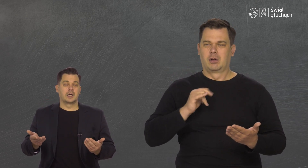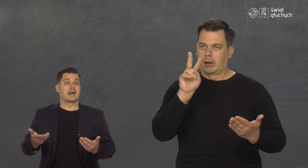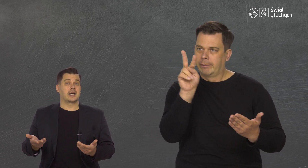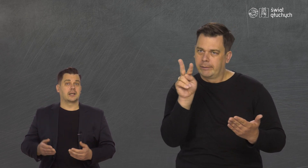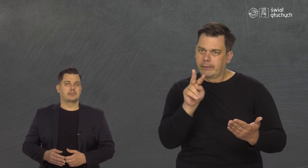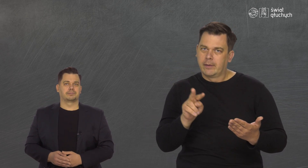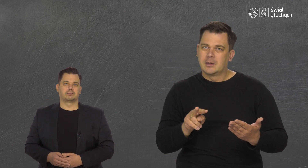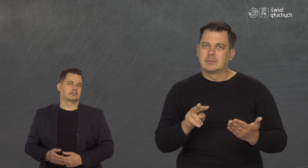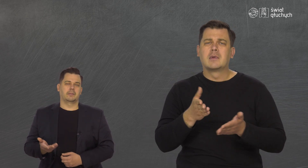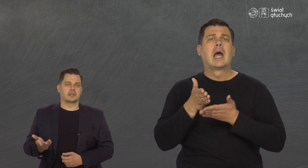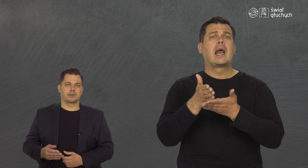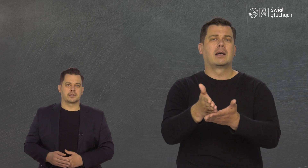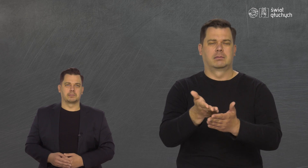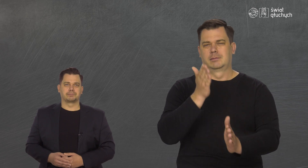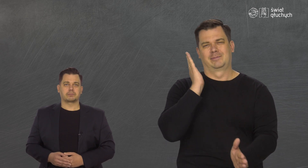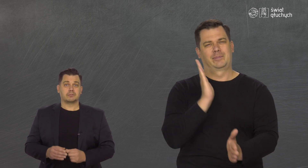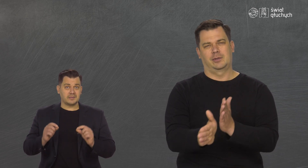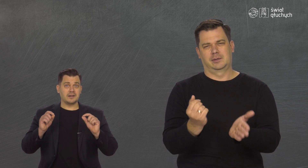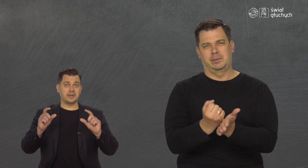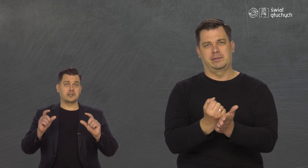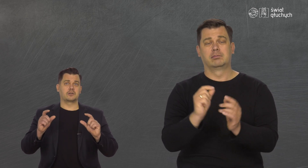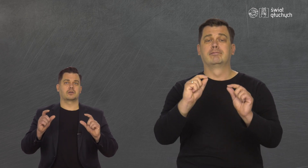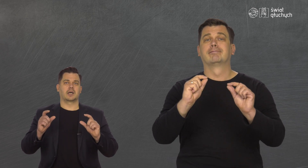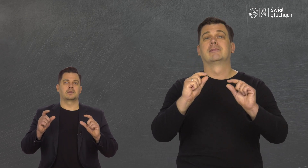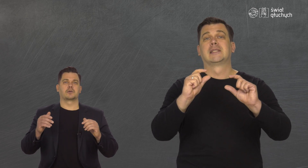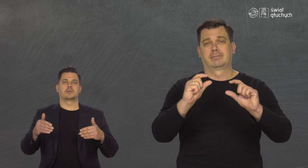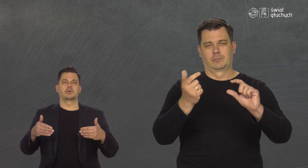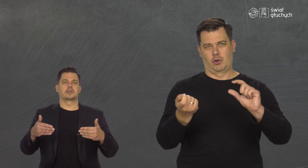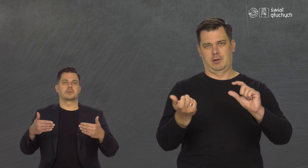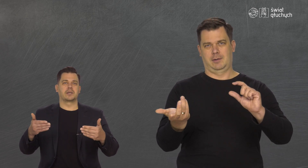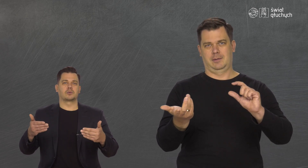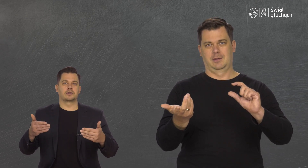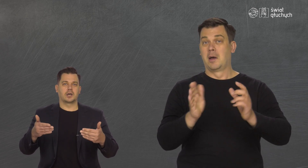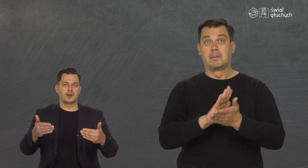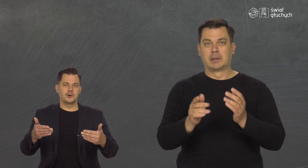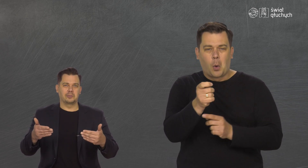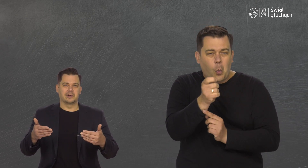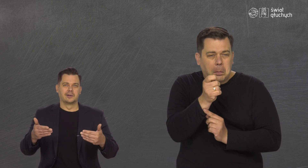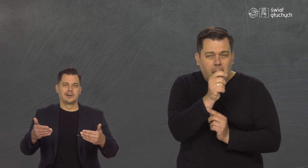Rada? Bardzo prosta. Większa czcionka, aby można było czytać bez użycia lupy;